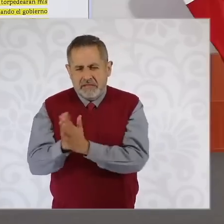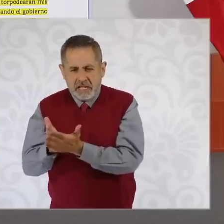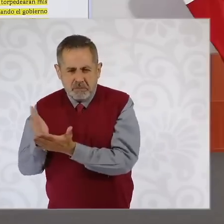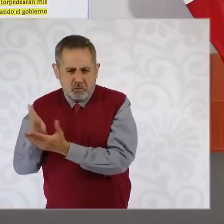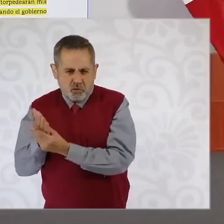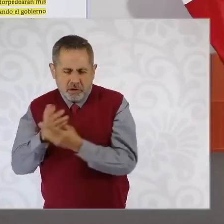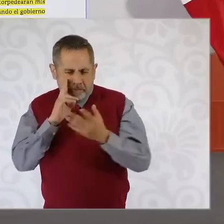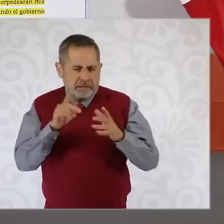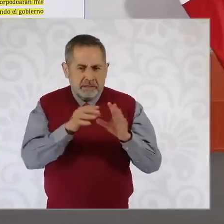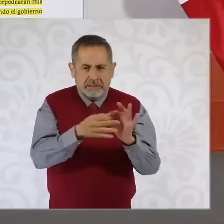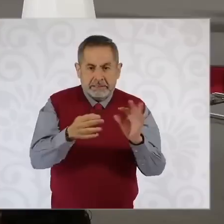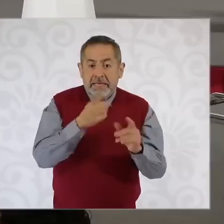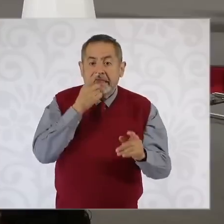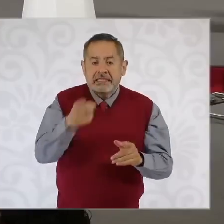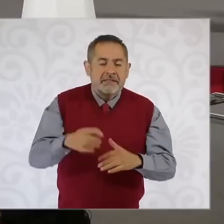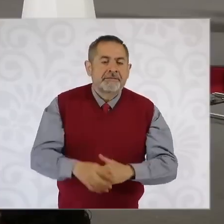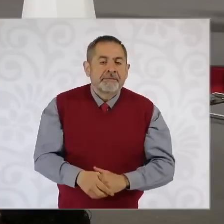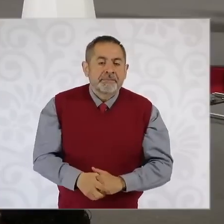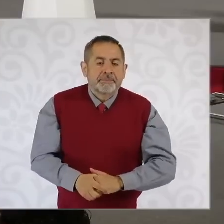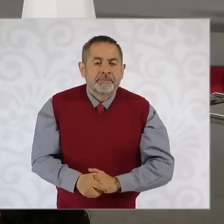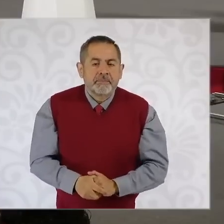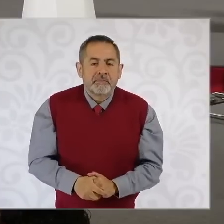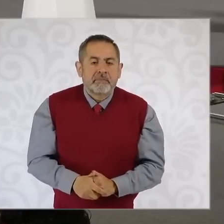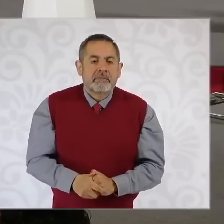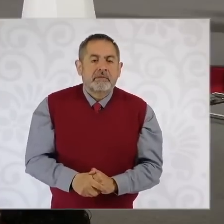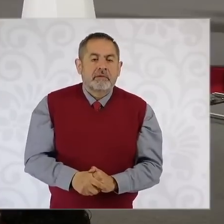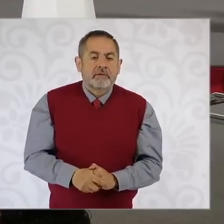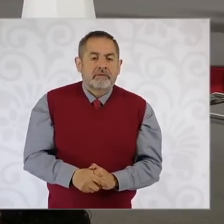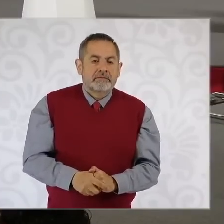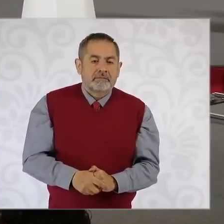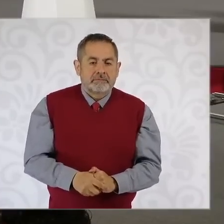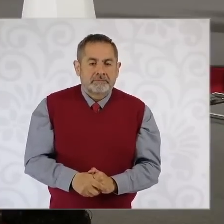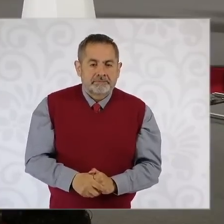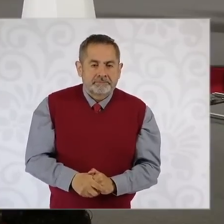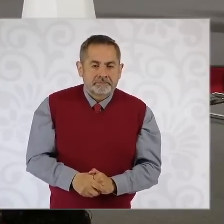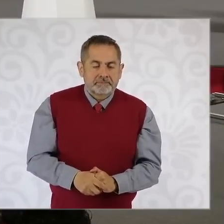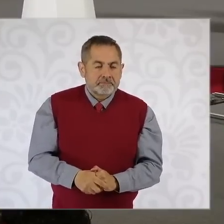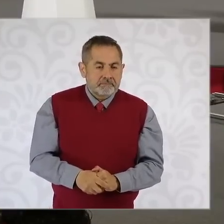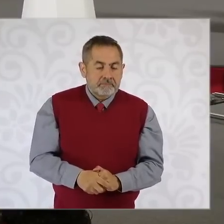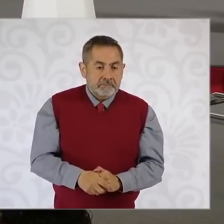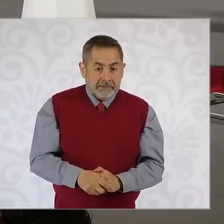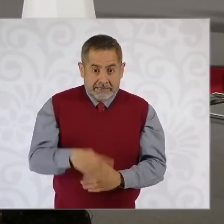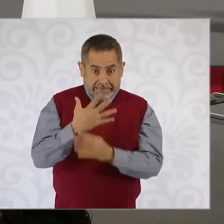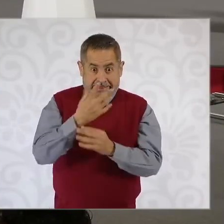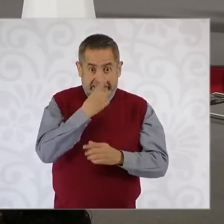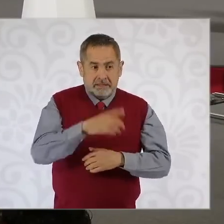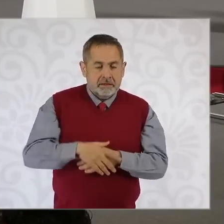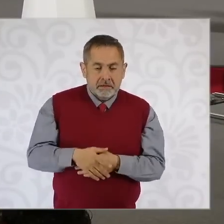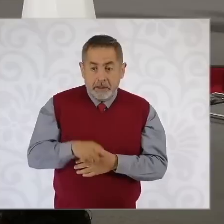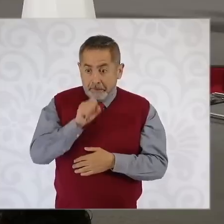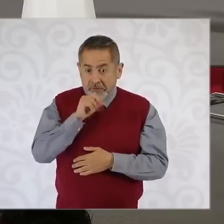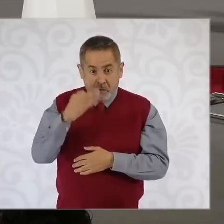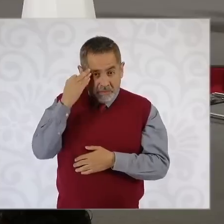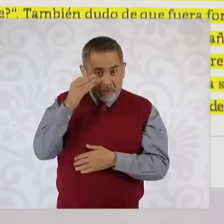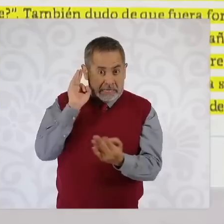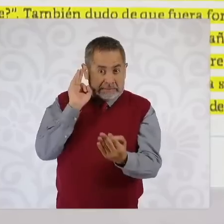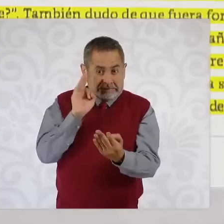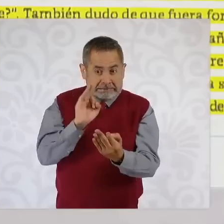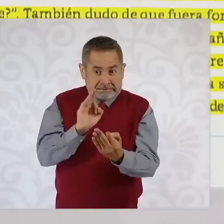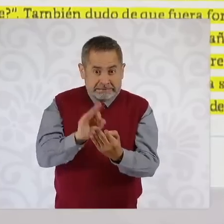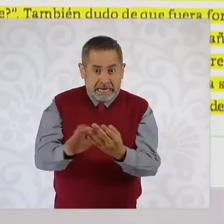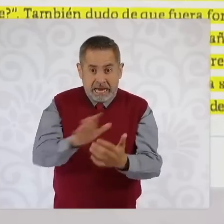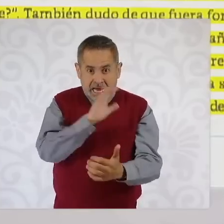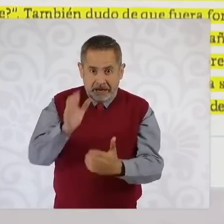fíjense durante esas horas finales hubo mucha atención al final de la jornada